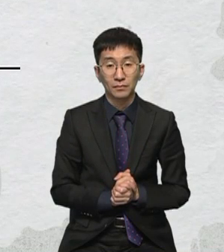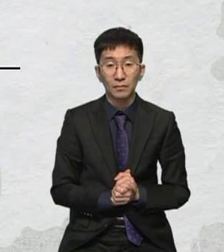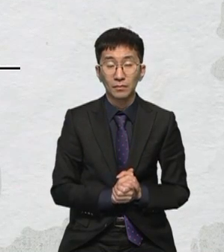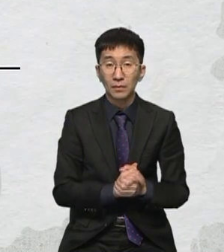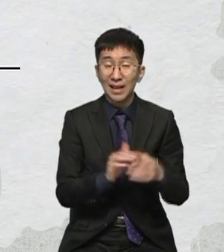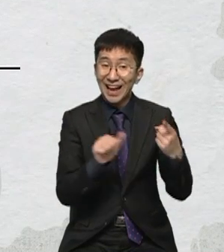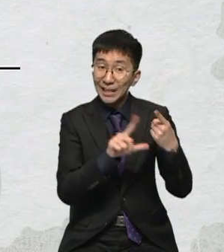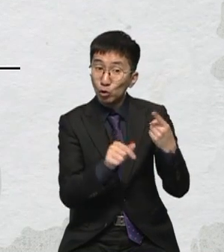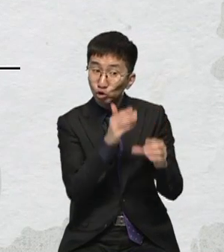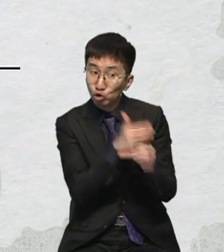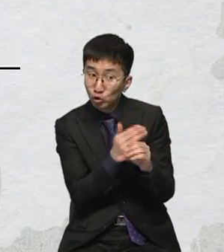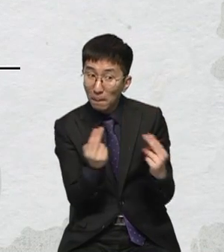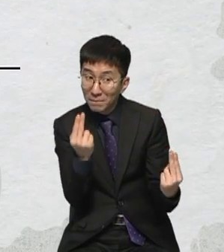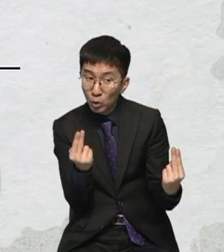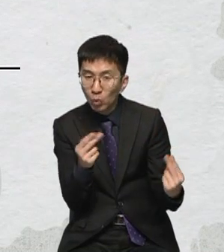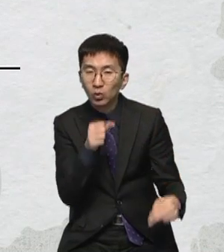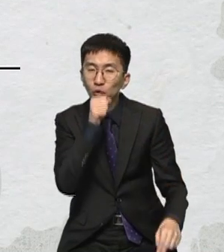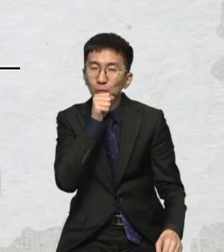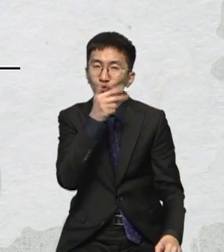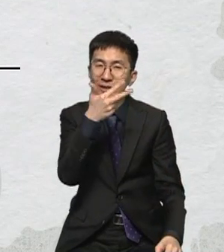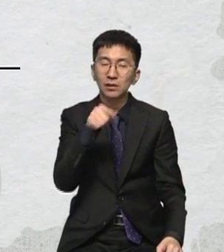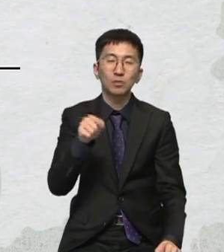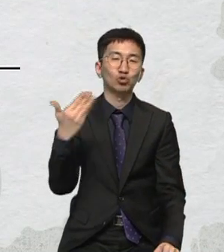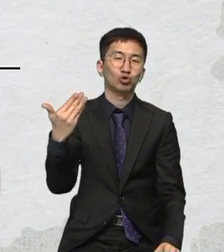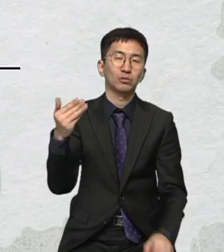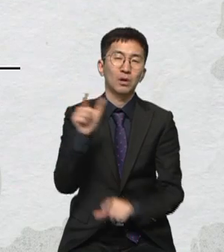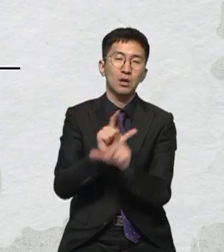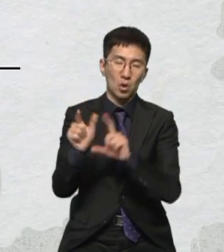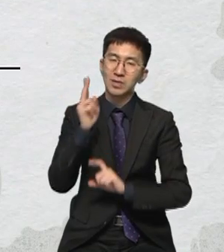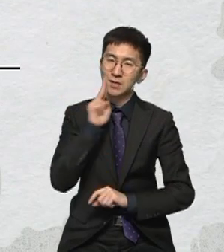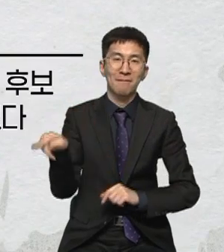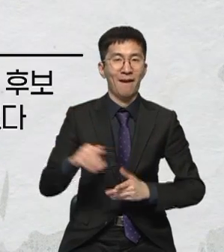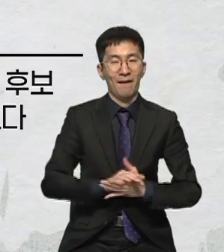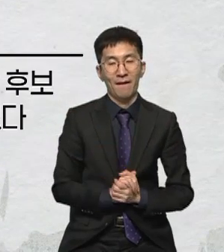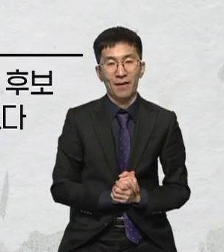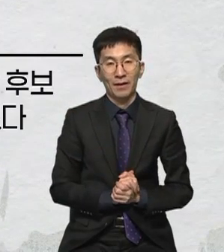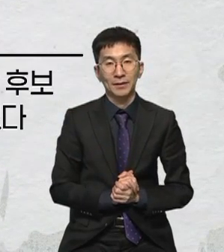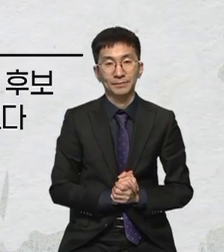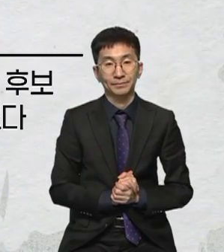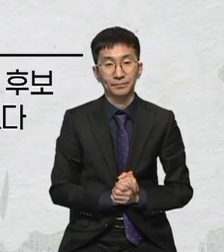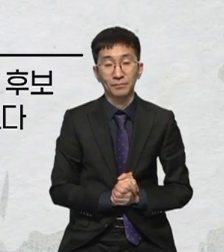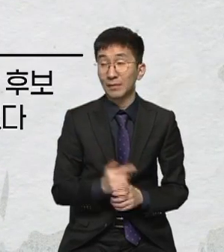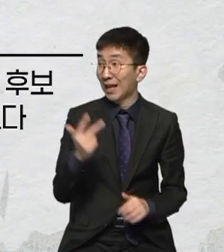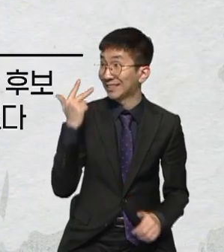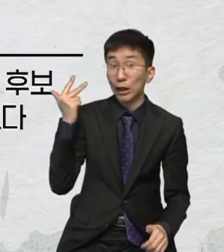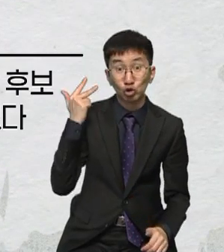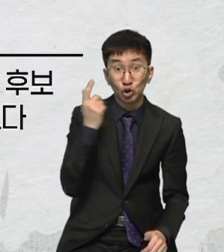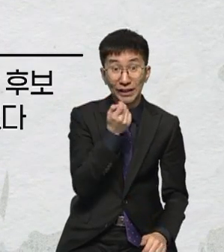때보다도 7.9%포인트 더 늘었습니다. 지난주 첫 TV 토론에서 어떤 후보가 가장